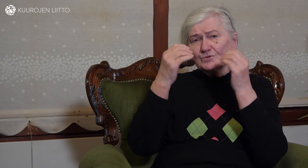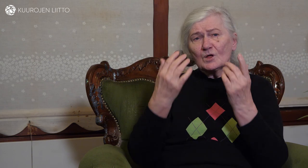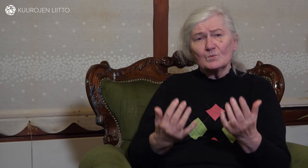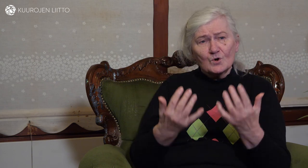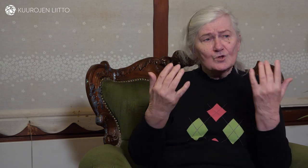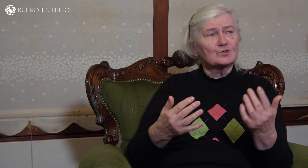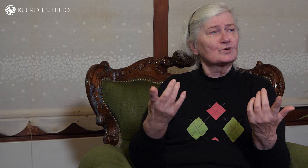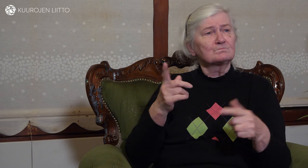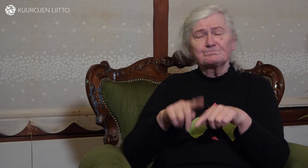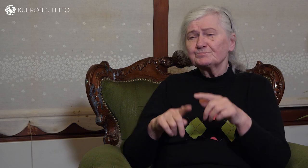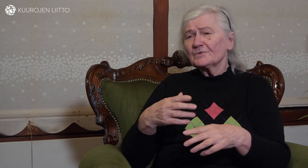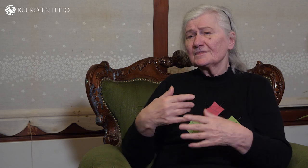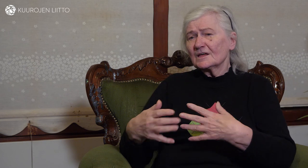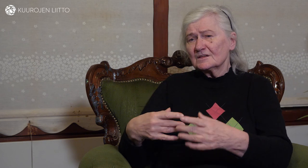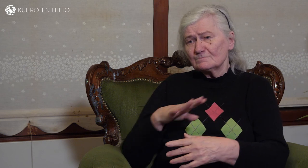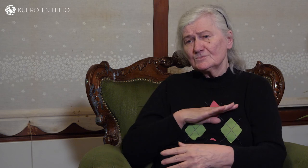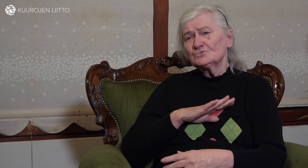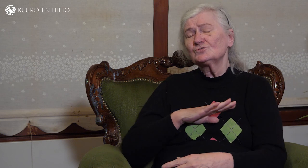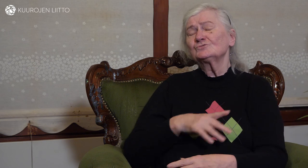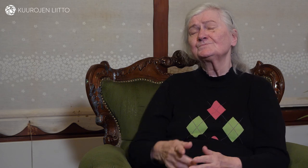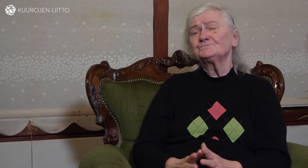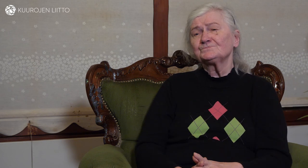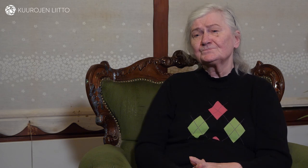Partiossa opiskeltiin myös luontoa ja siellä oli monenlaista tekemistä.